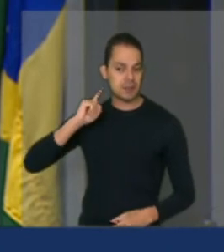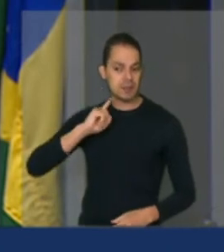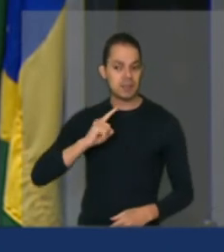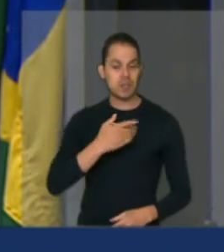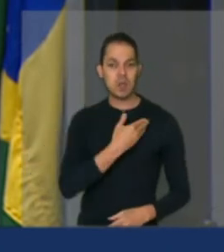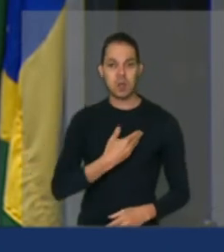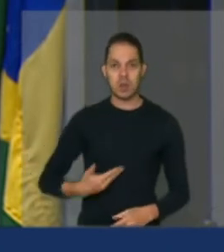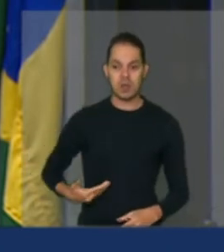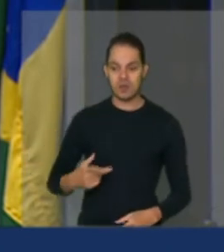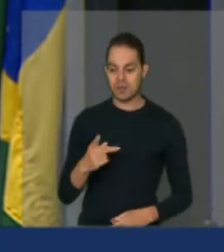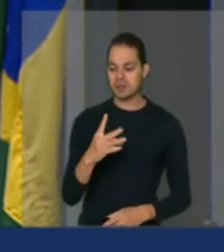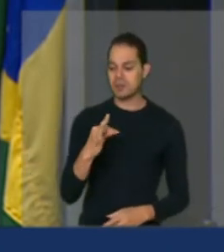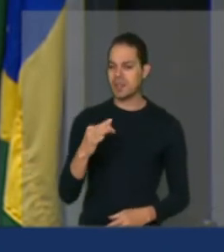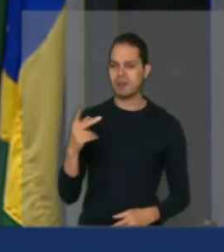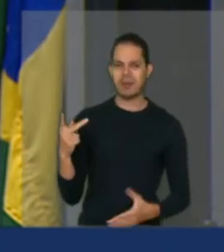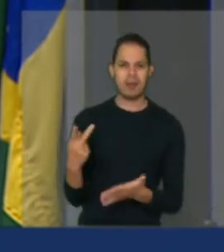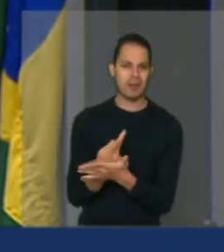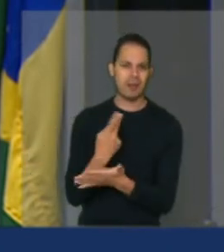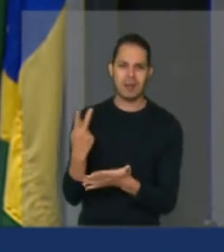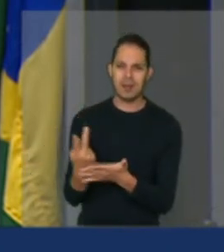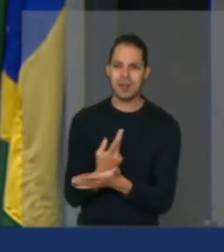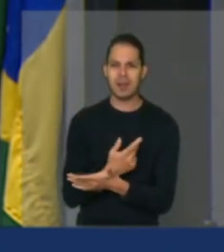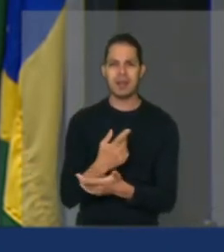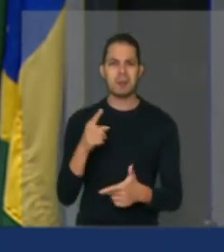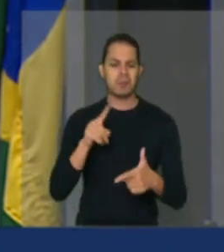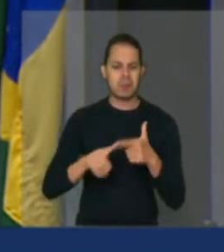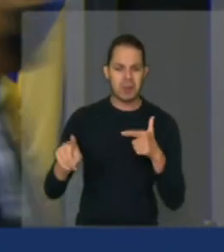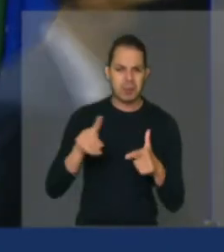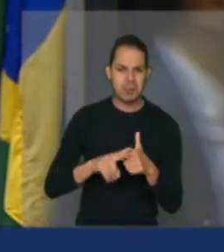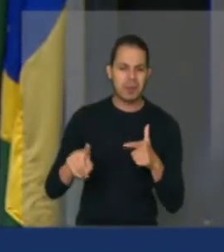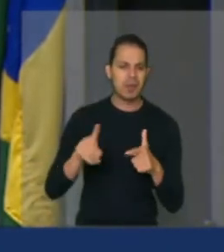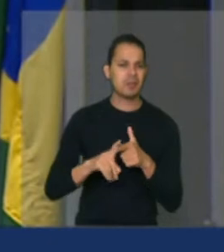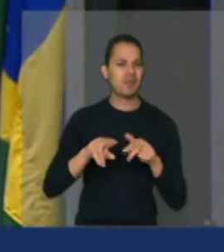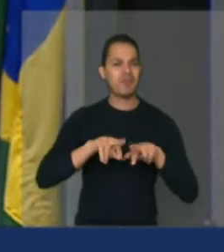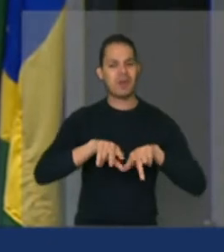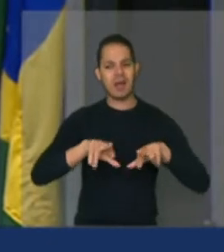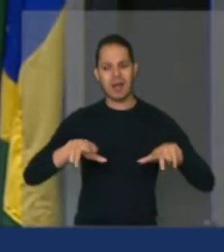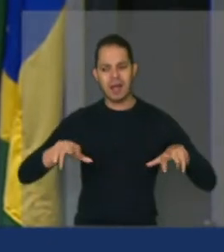MINAS GERAIS. DURANTE OS DESGOVERNOS DO PT LÁ , DO EX-TERRORISTA FERNANDO